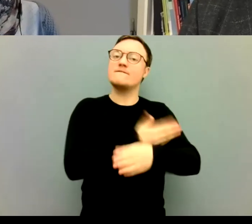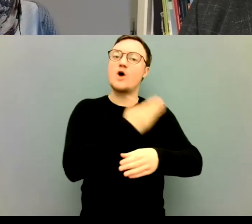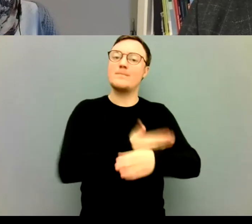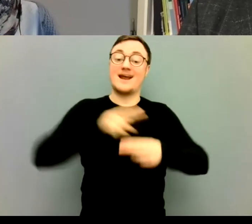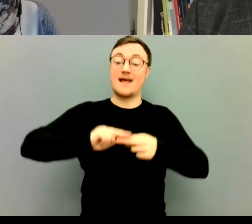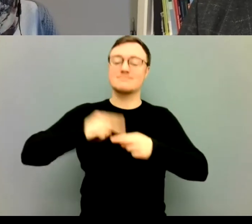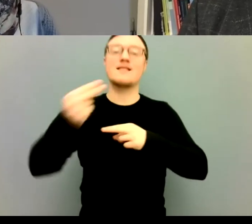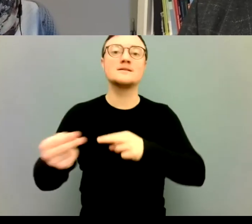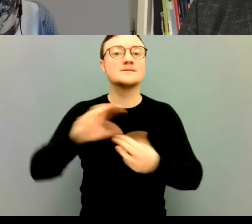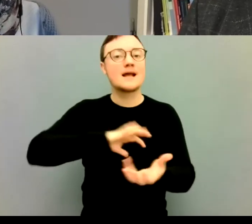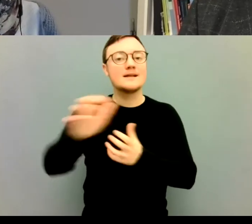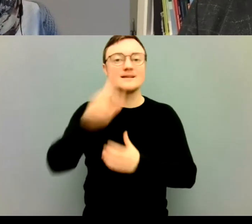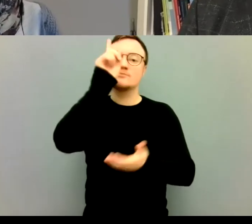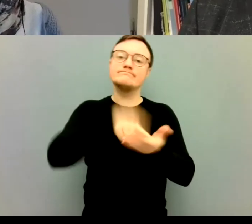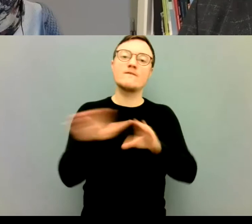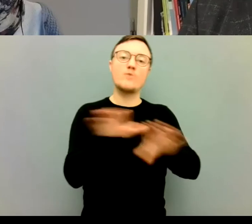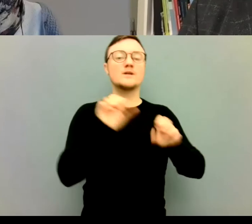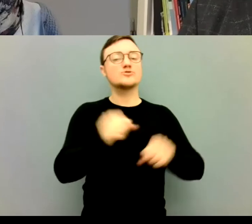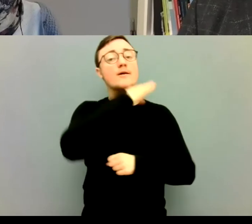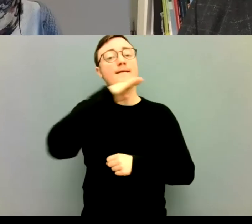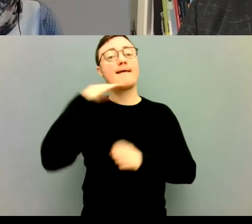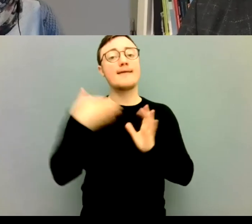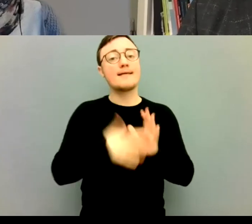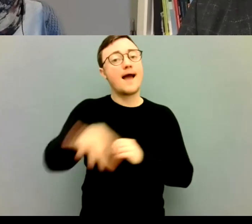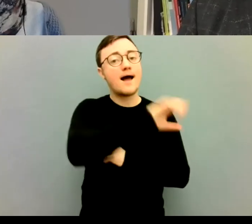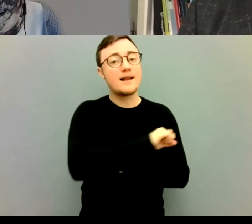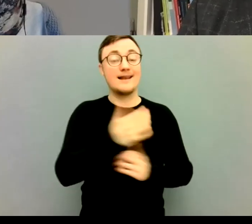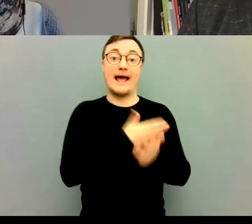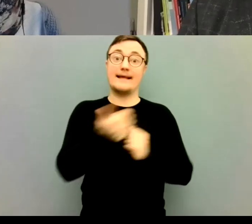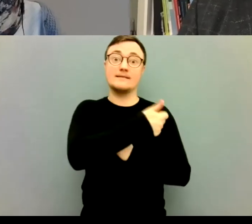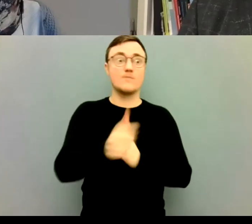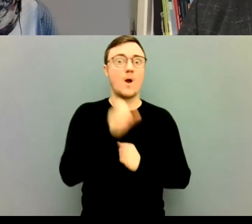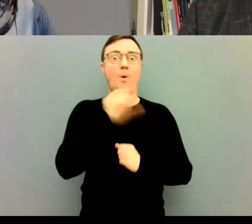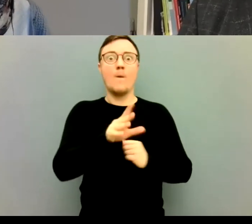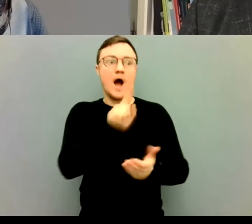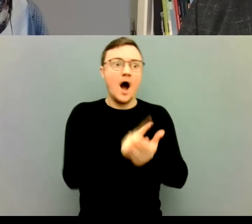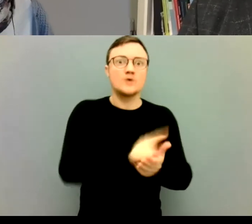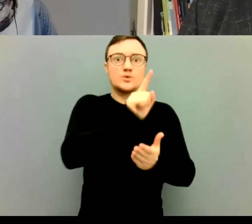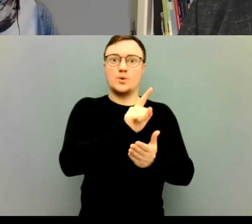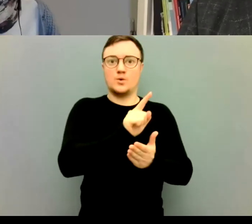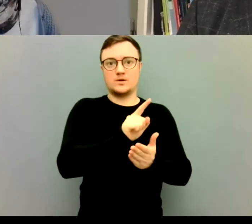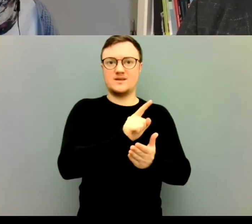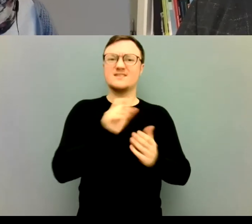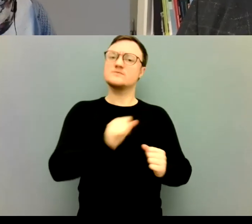så vården också räcker till alla och inte bara för det mest akuta?